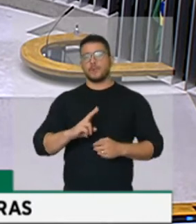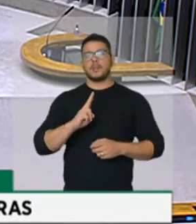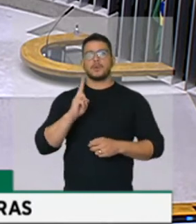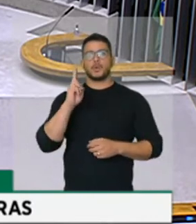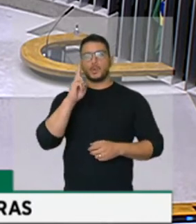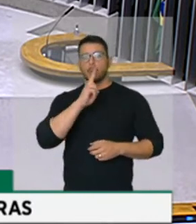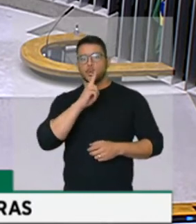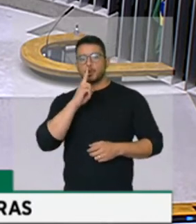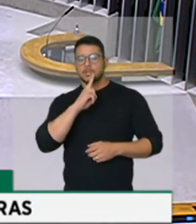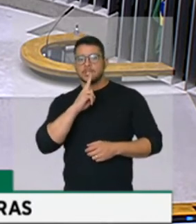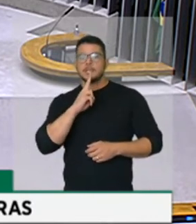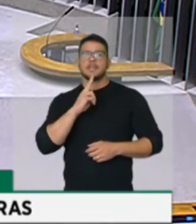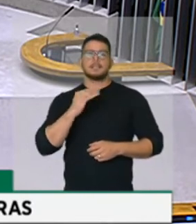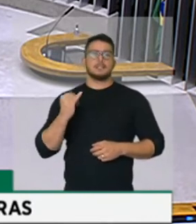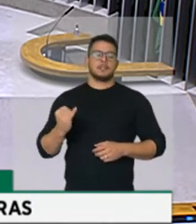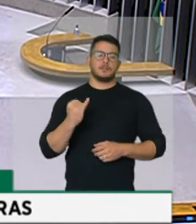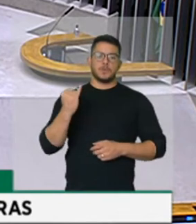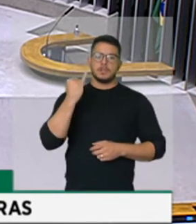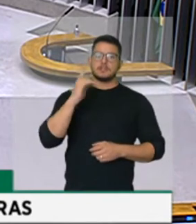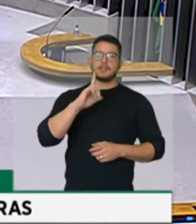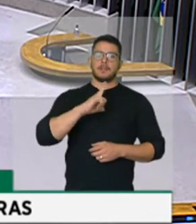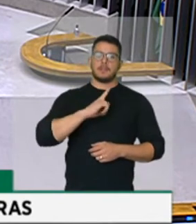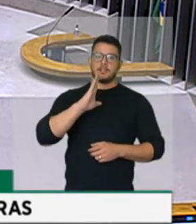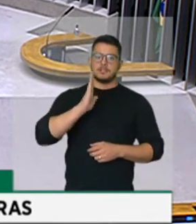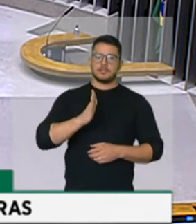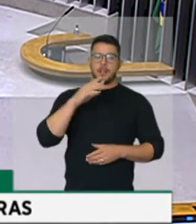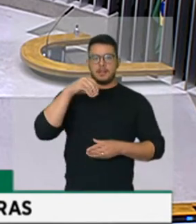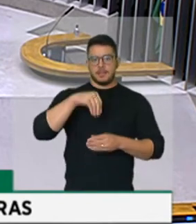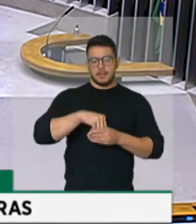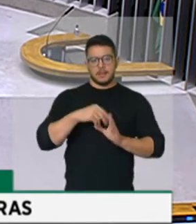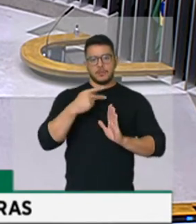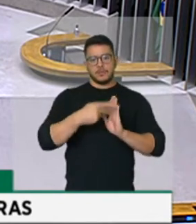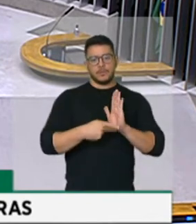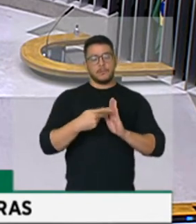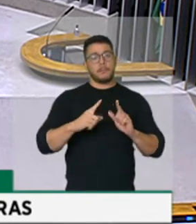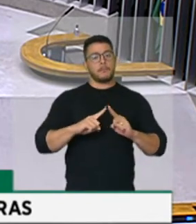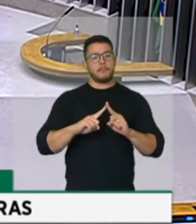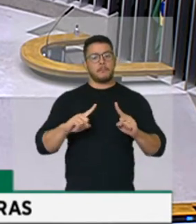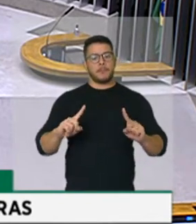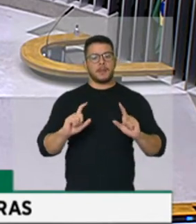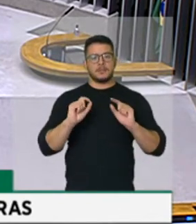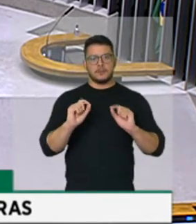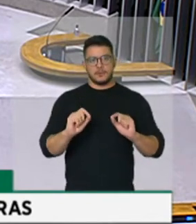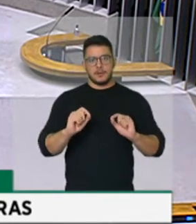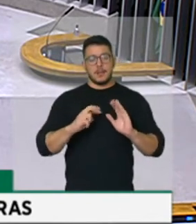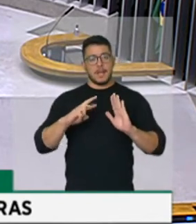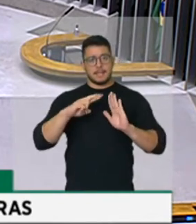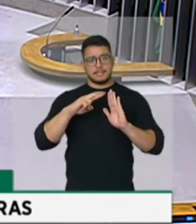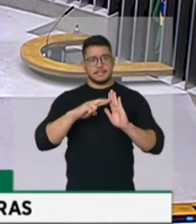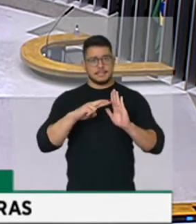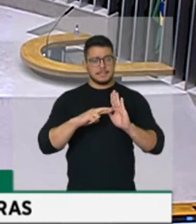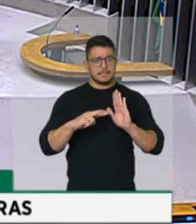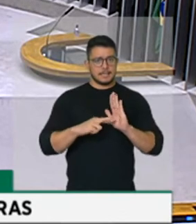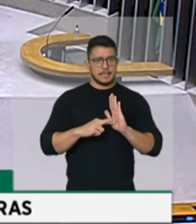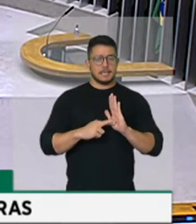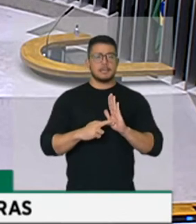JOSEILDO. -- [DEPUTADO]: PRA PROVAR, PRESIDENTE, QUE UM MINUTO... [PRESIDENTE]: ESTOU OUVINDO, DEPUTADO JOSEILDO.